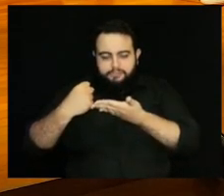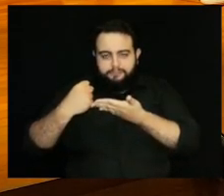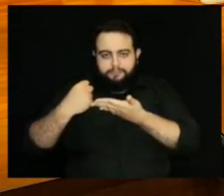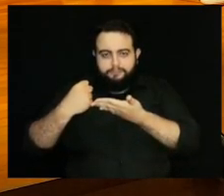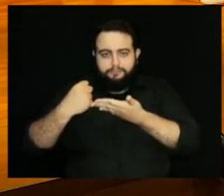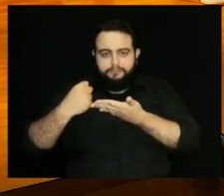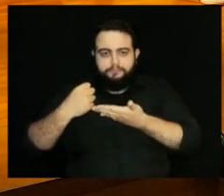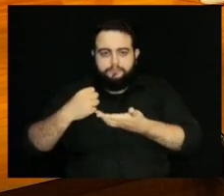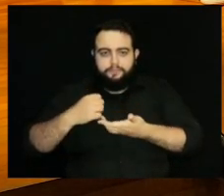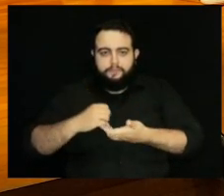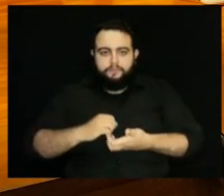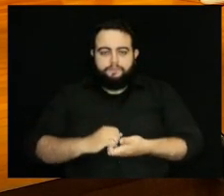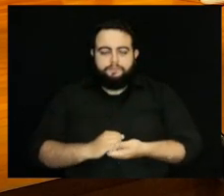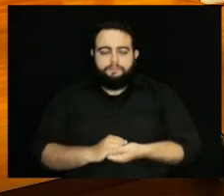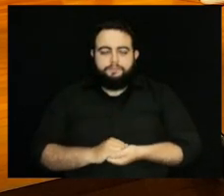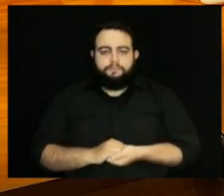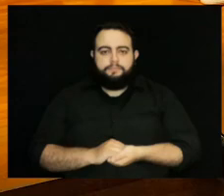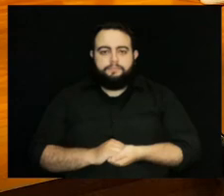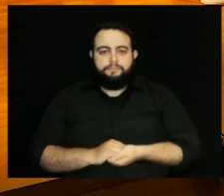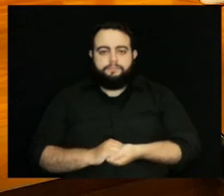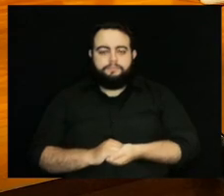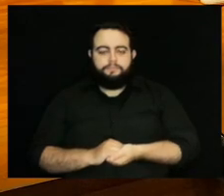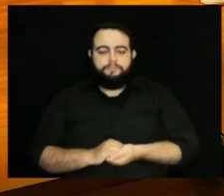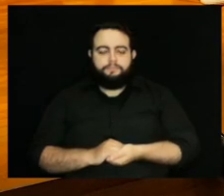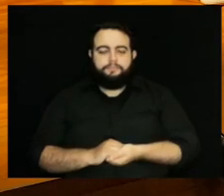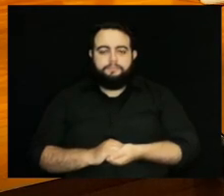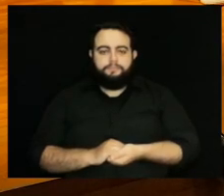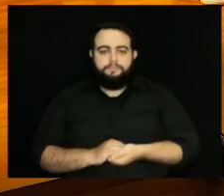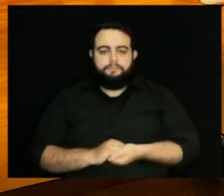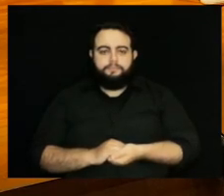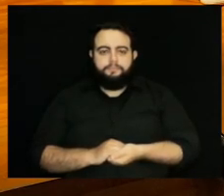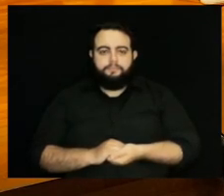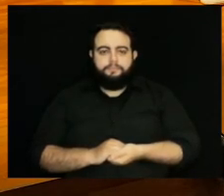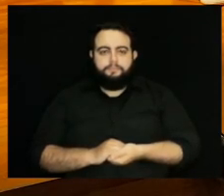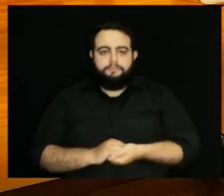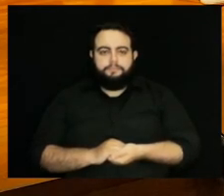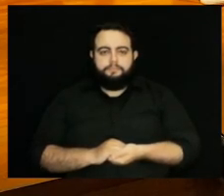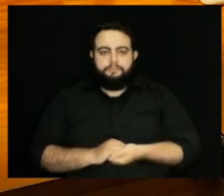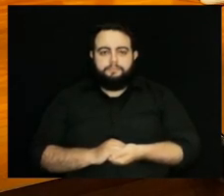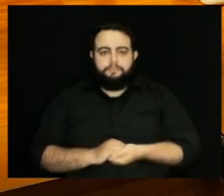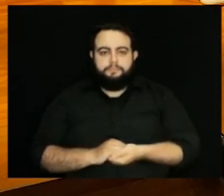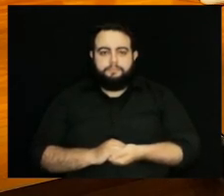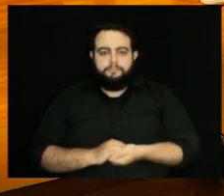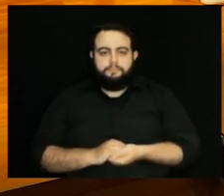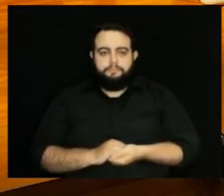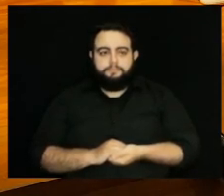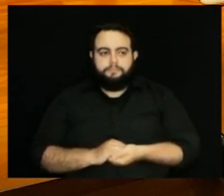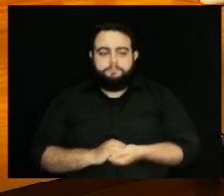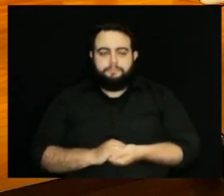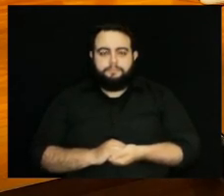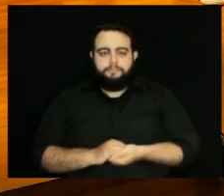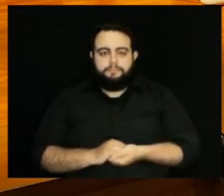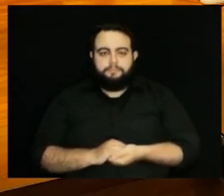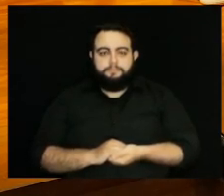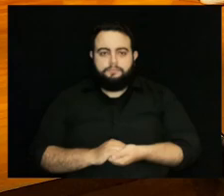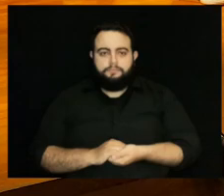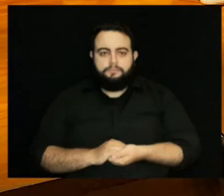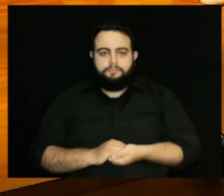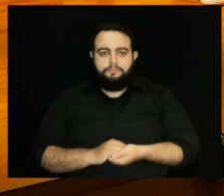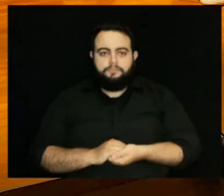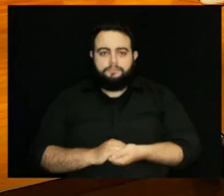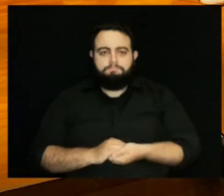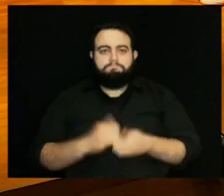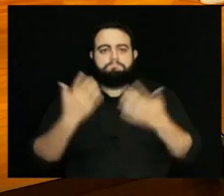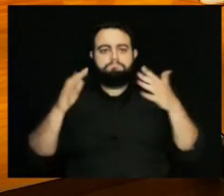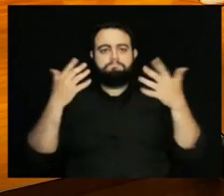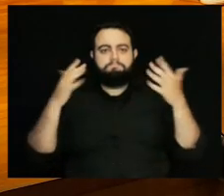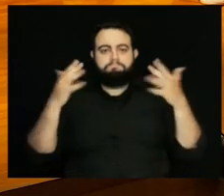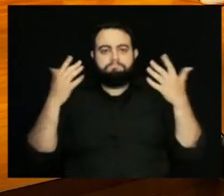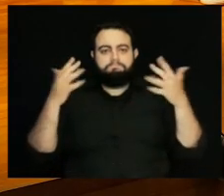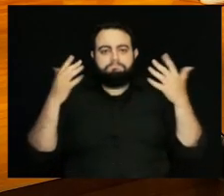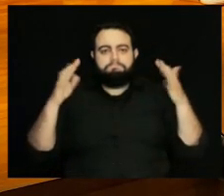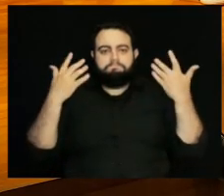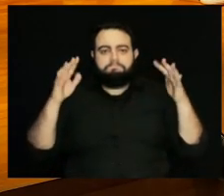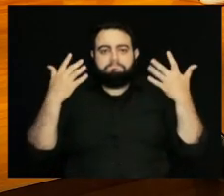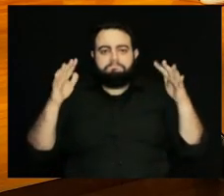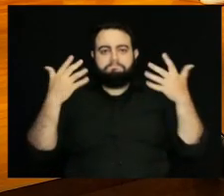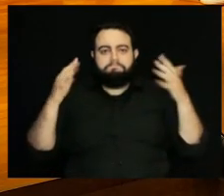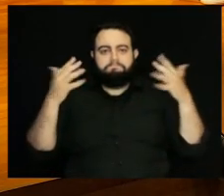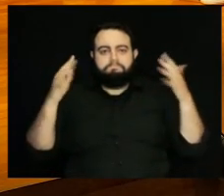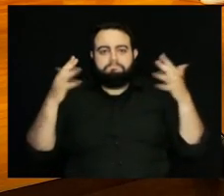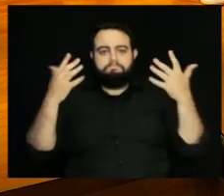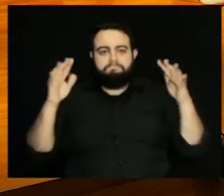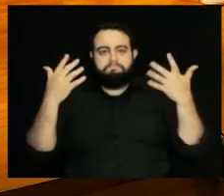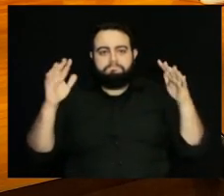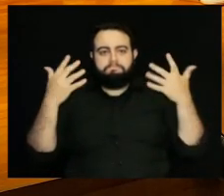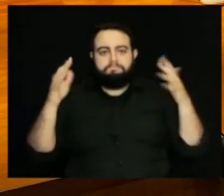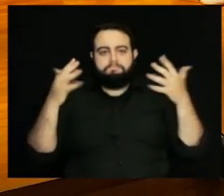[Música]